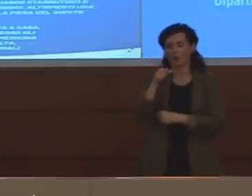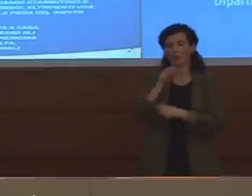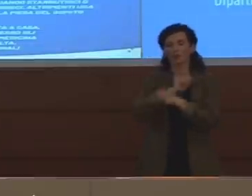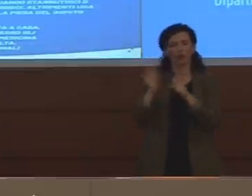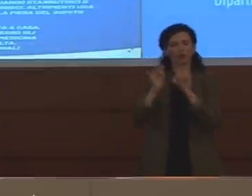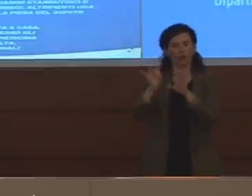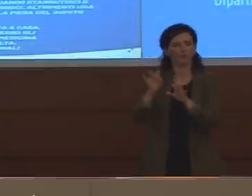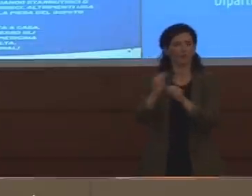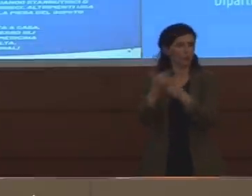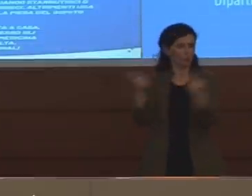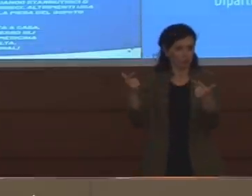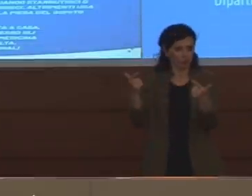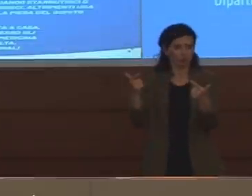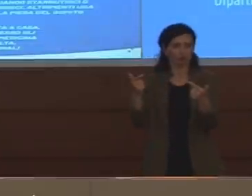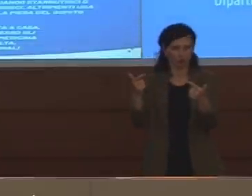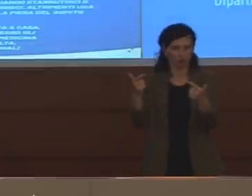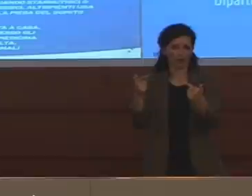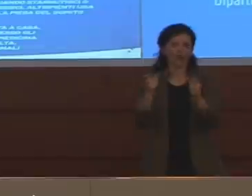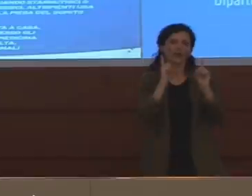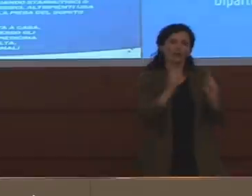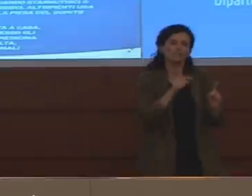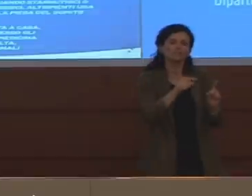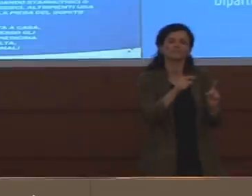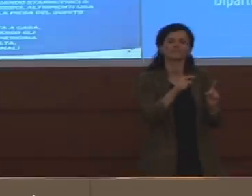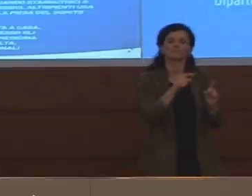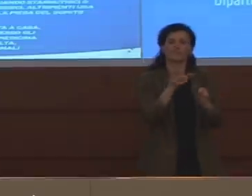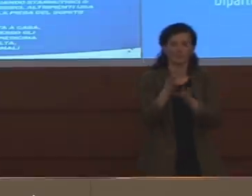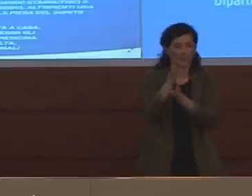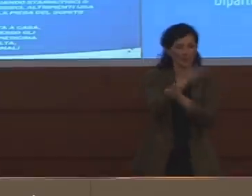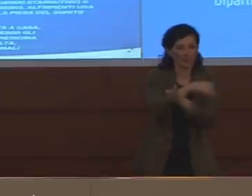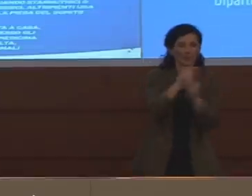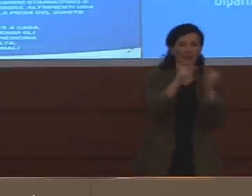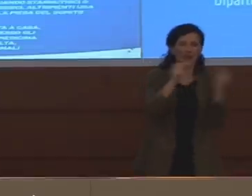sociale, piuttosto che lavorativa, in funzione di quel che oggi è possibile